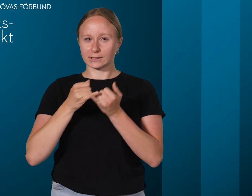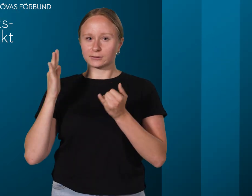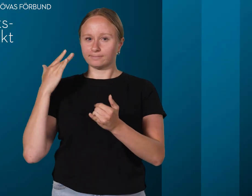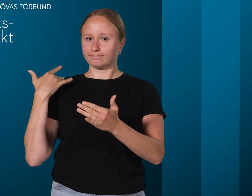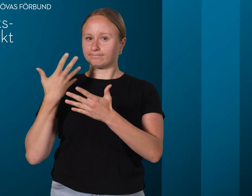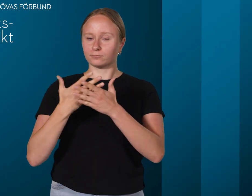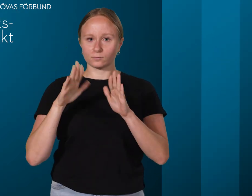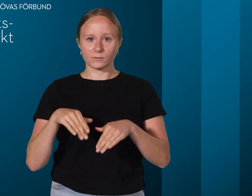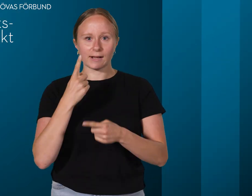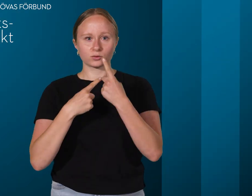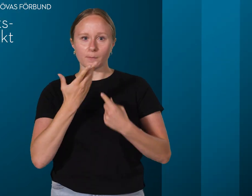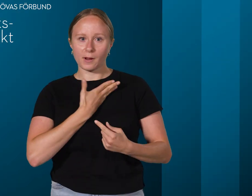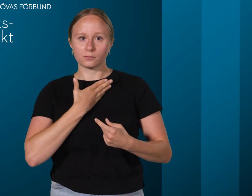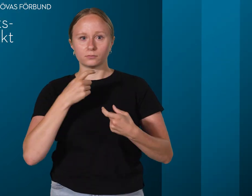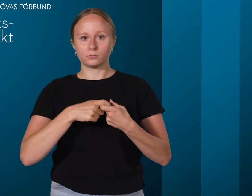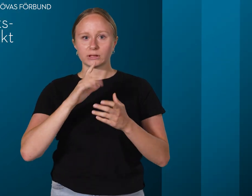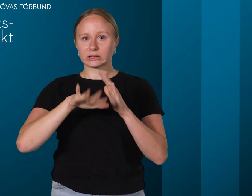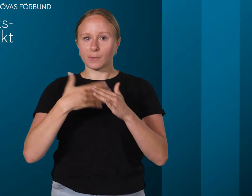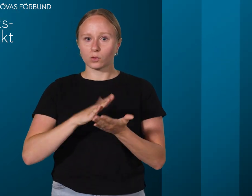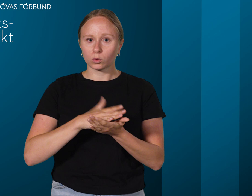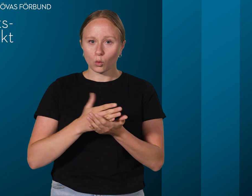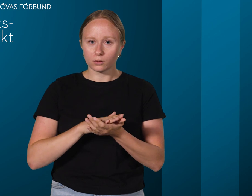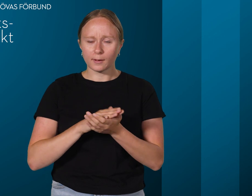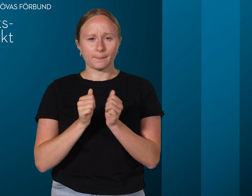Teckenspråkstolkning har varit föremål för mycket diskussion den senaste tiden.